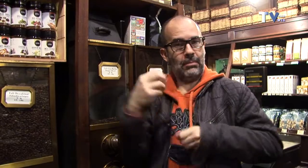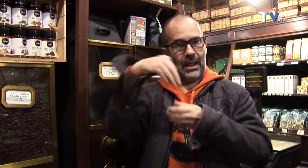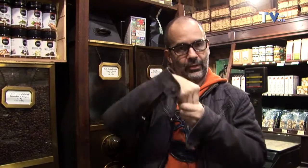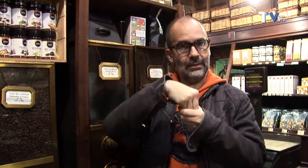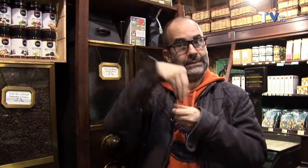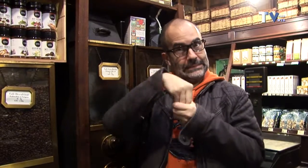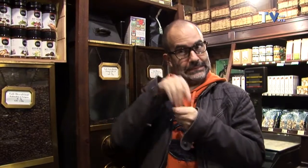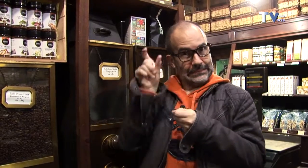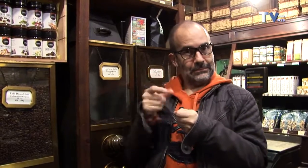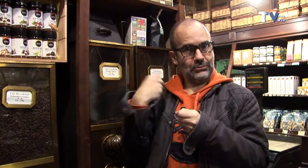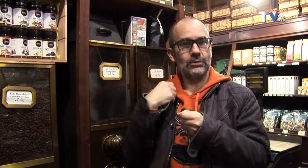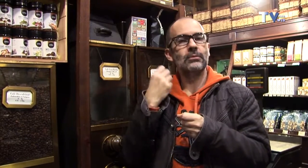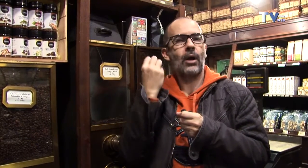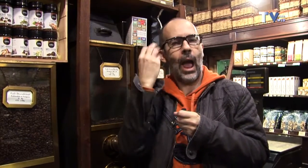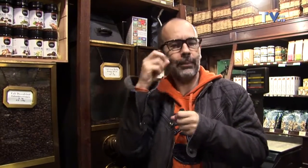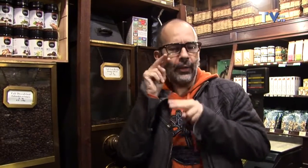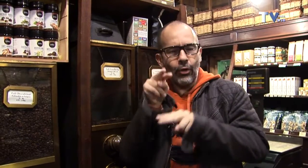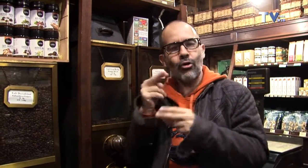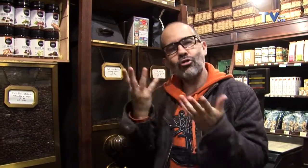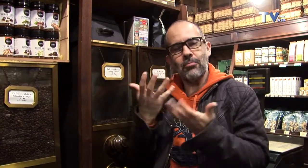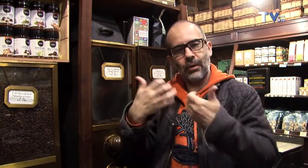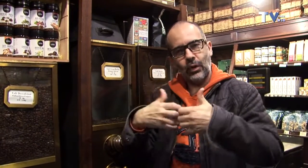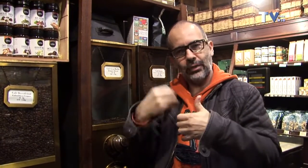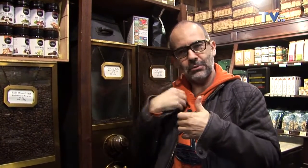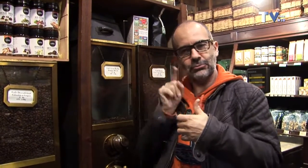para entonces contractaron a un nuevo empleado